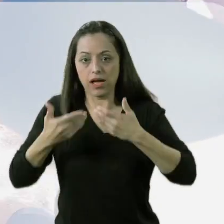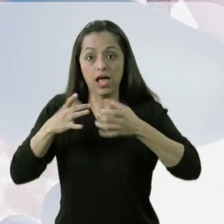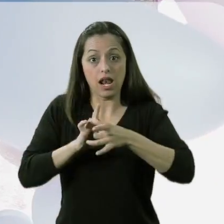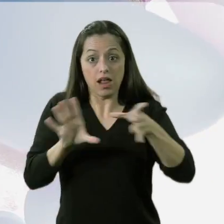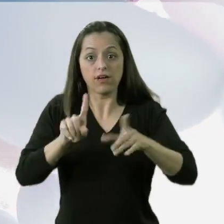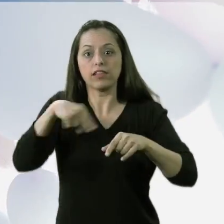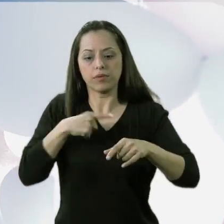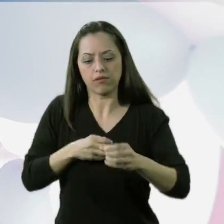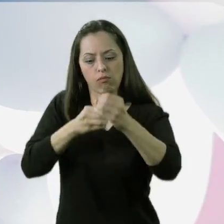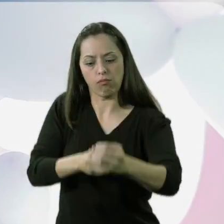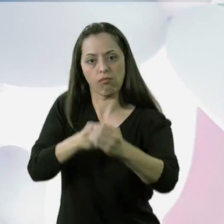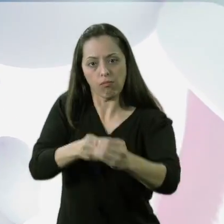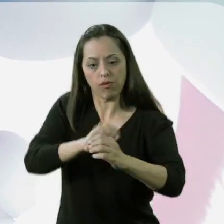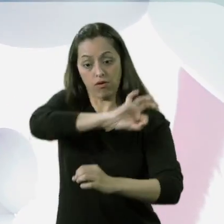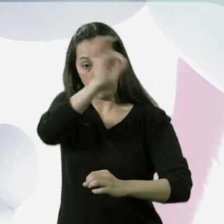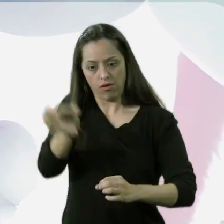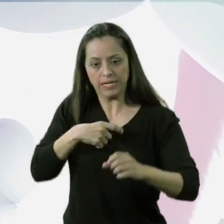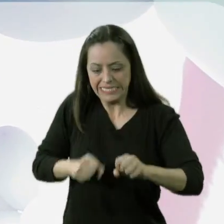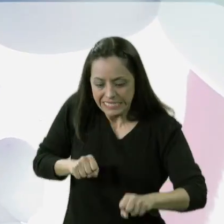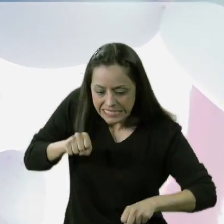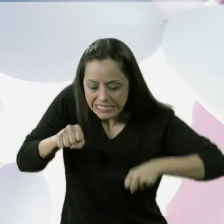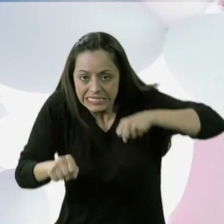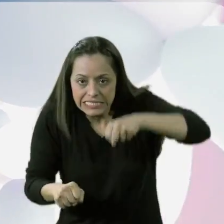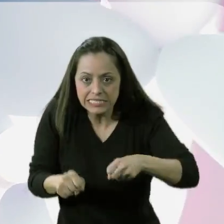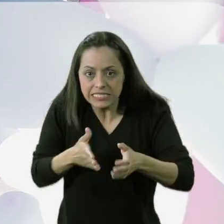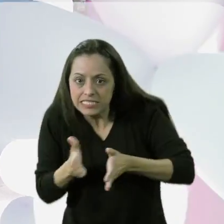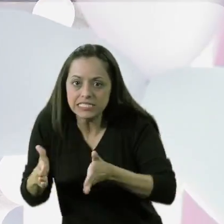colocamos arcos para que eles tivessem que andar dentro dos arcos, fizessem zigue-zague entre os cones.